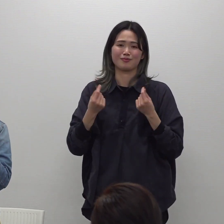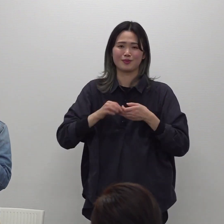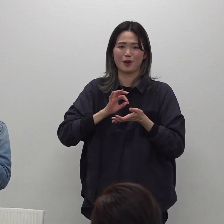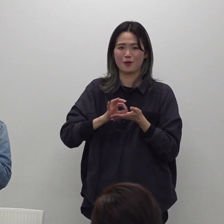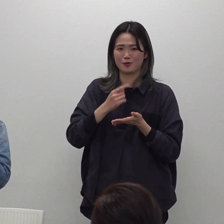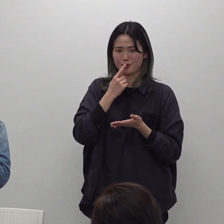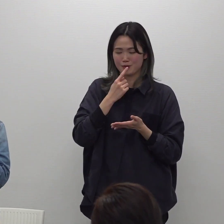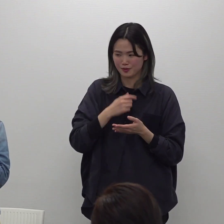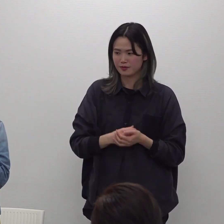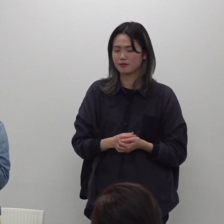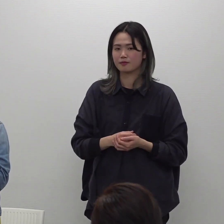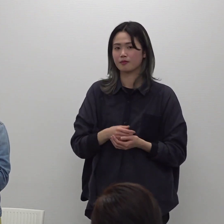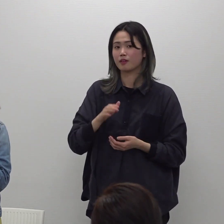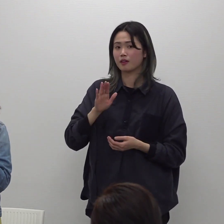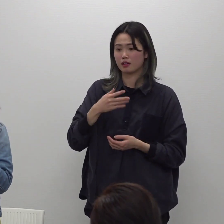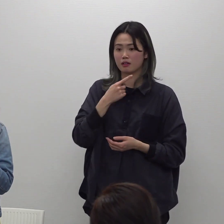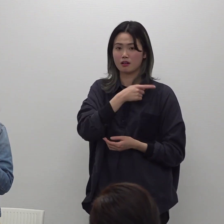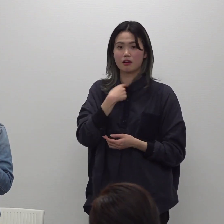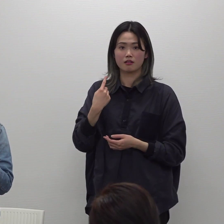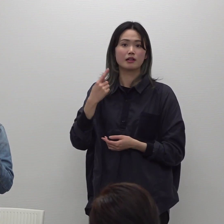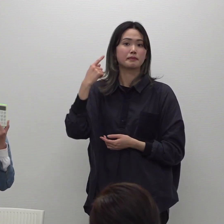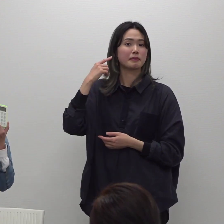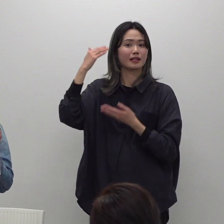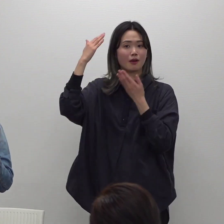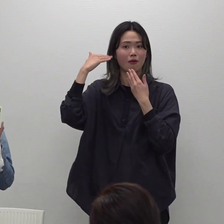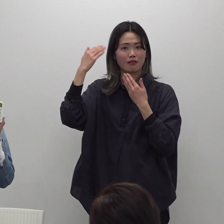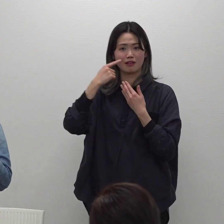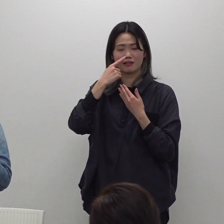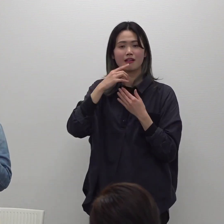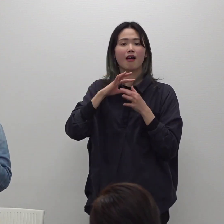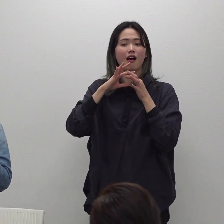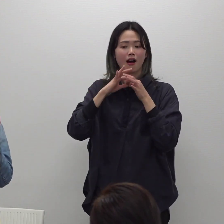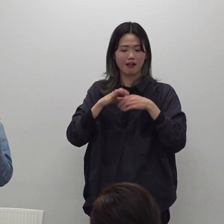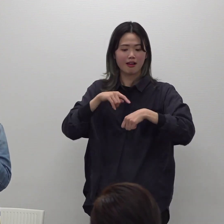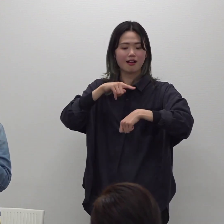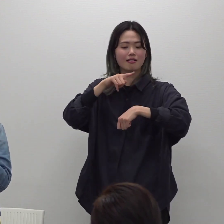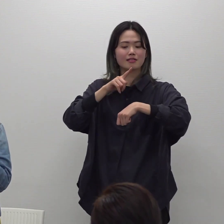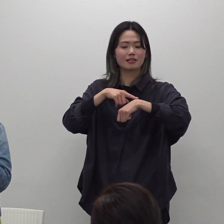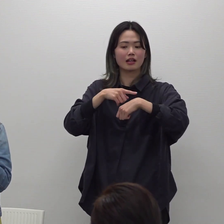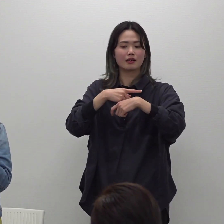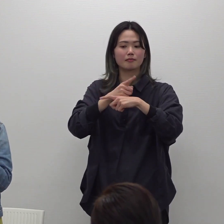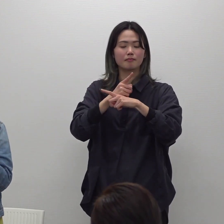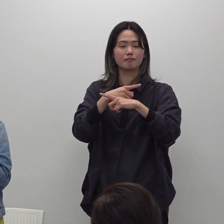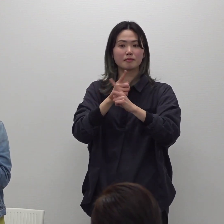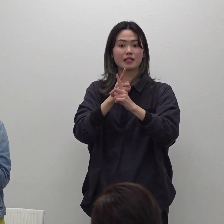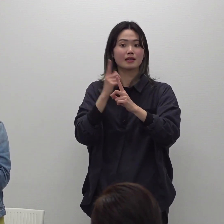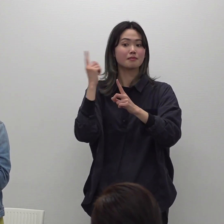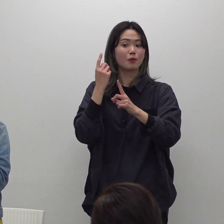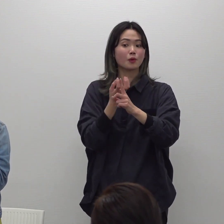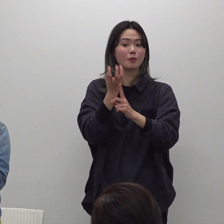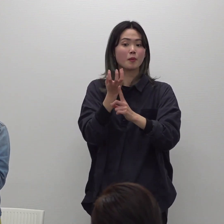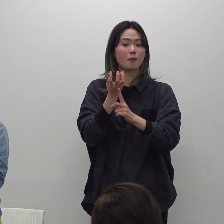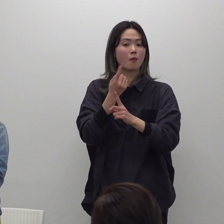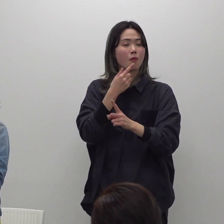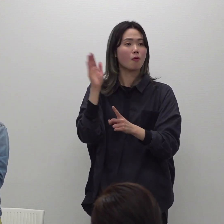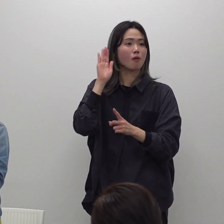でも私達は耳が聞こえないので タイマーで時間になって音が鳴ってもそれを聞くことができません